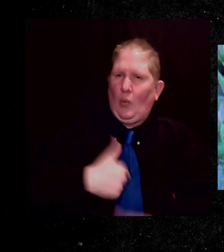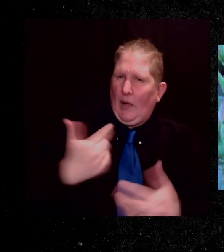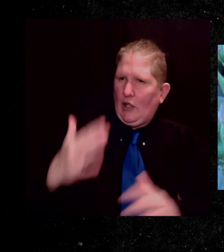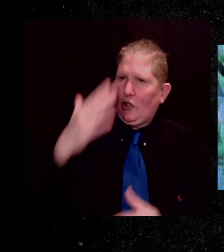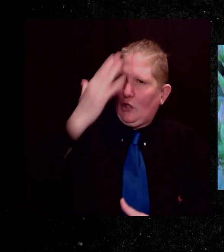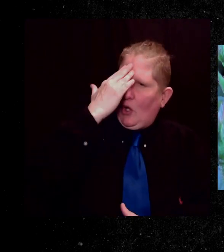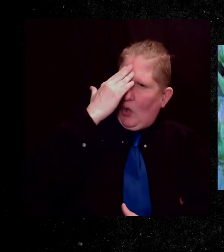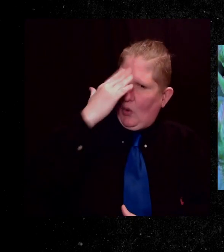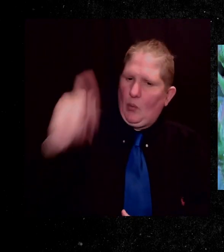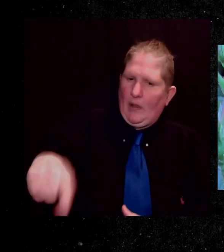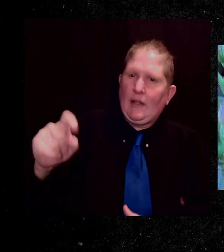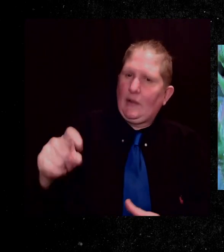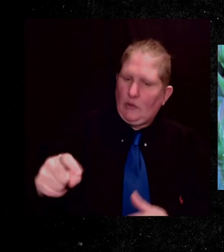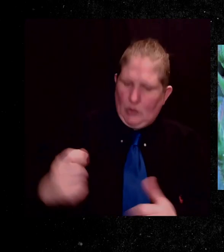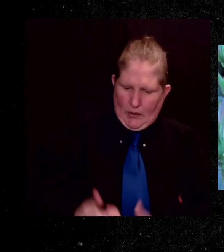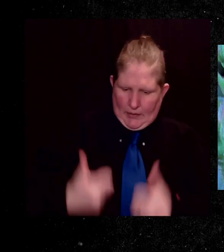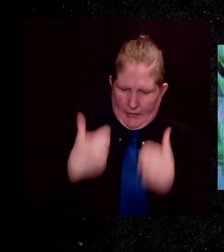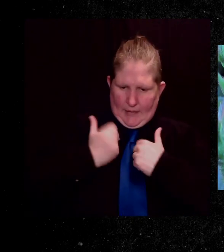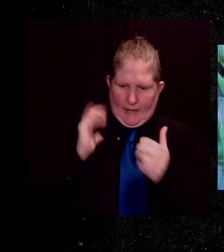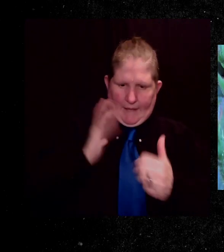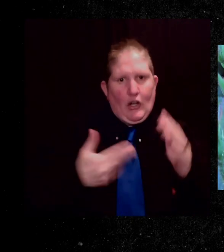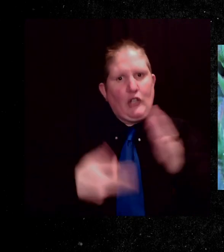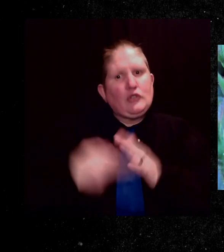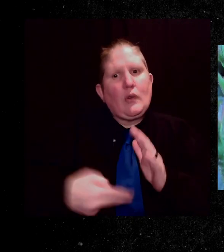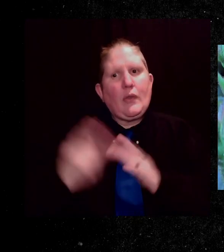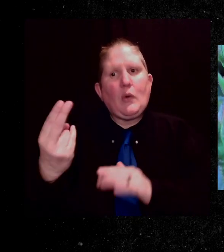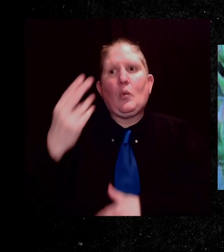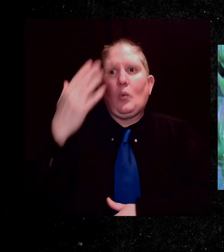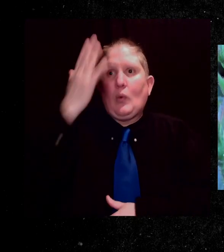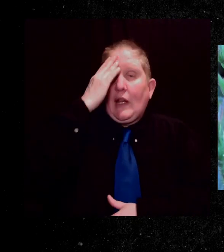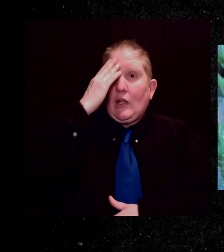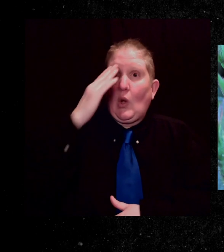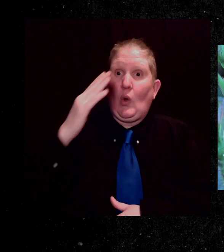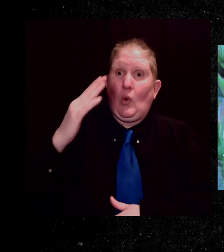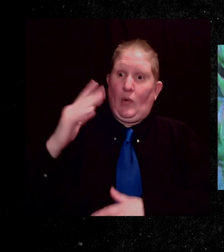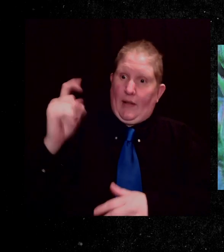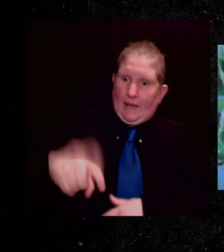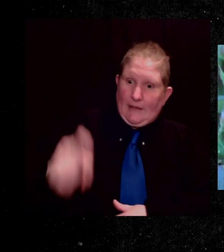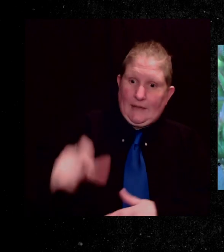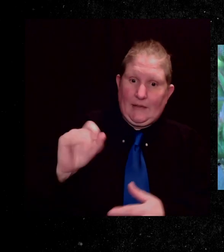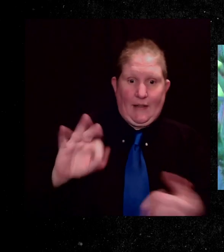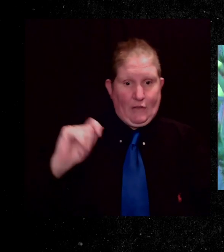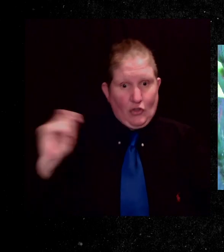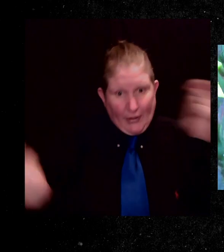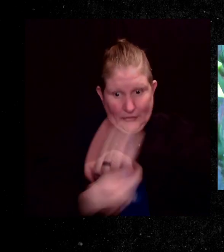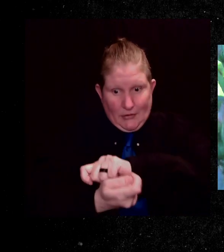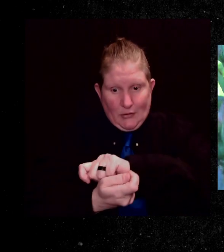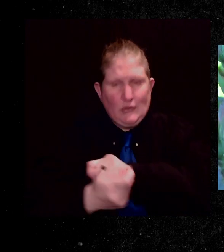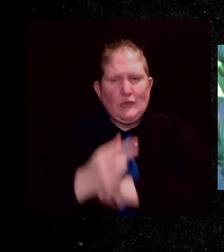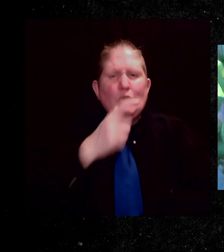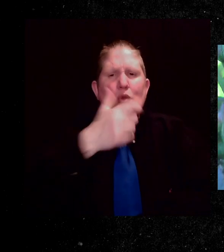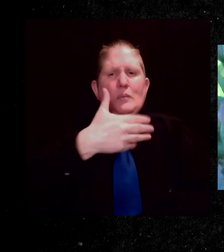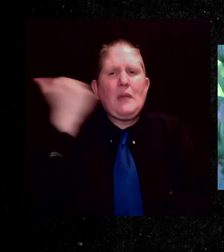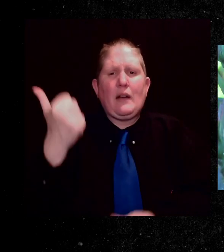Conocemos la necesidad de transformación. ¿Qué mejor que dar luz al camino a seguir?